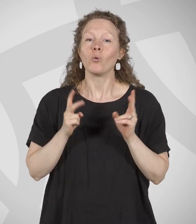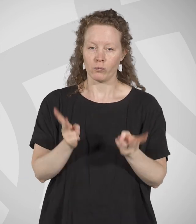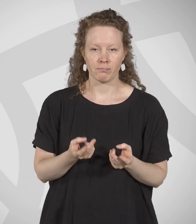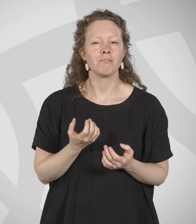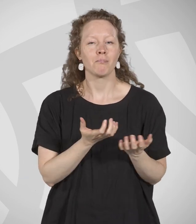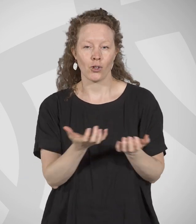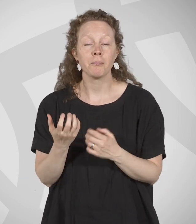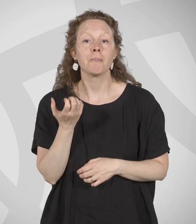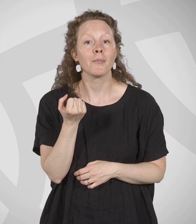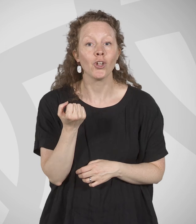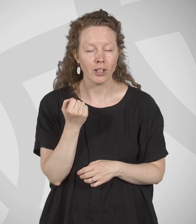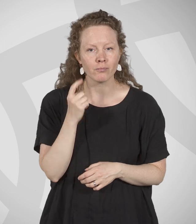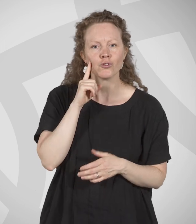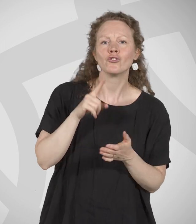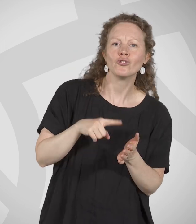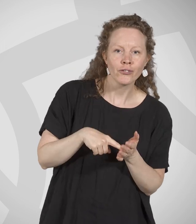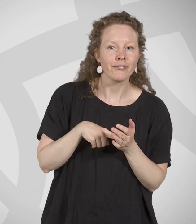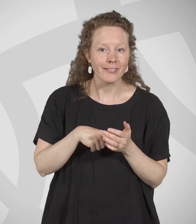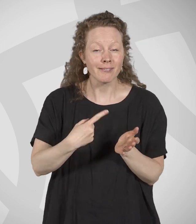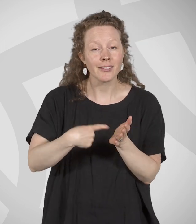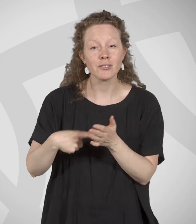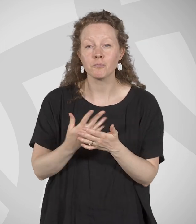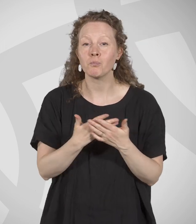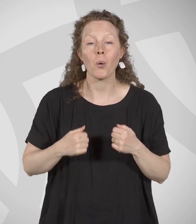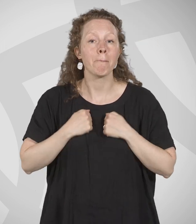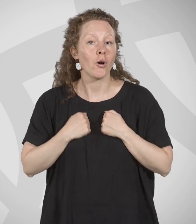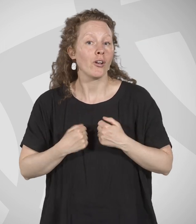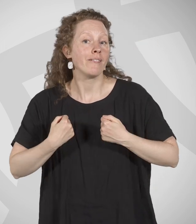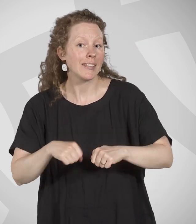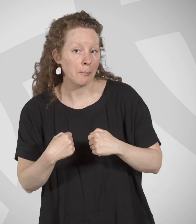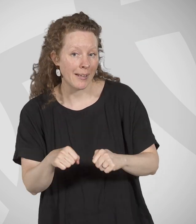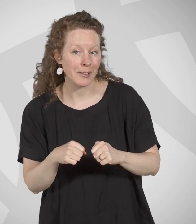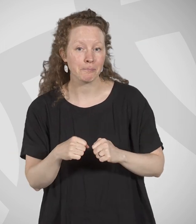Dessutom behövs resurser för att testa språkbadverksamhet.